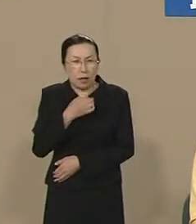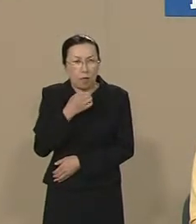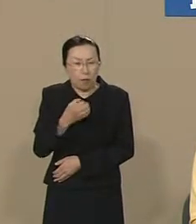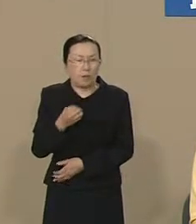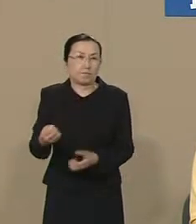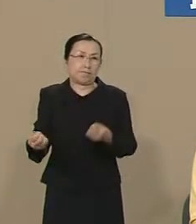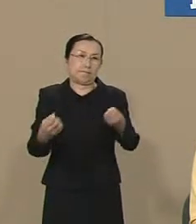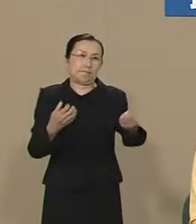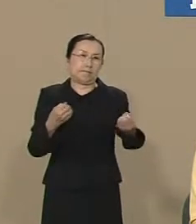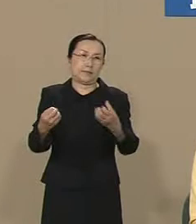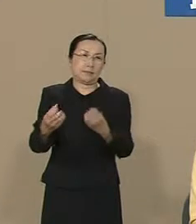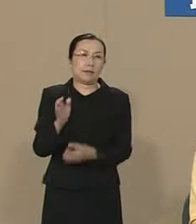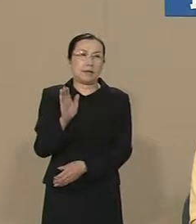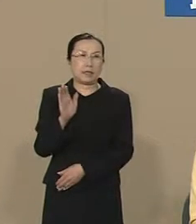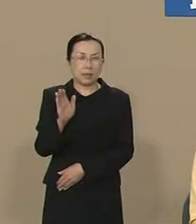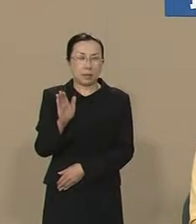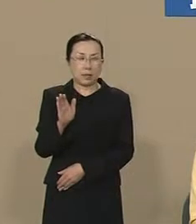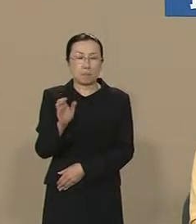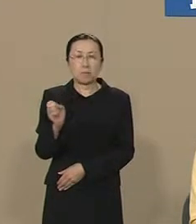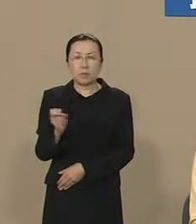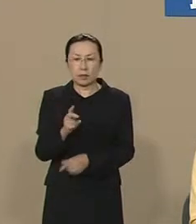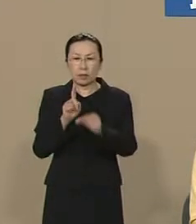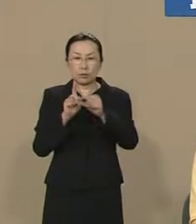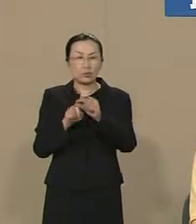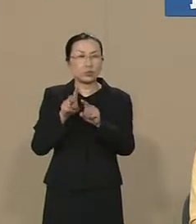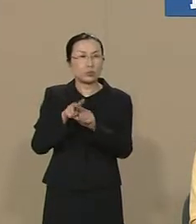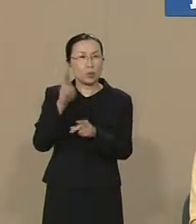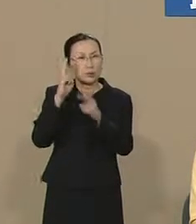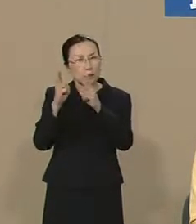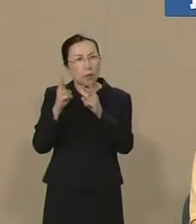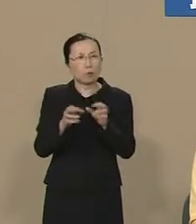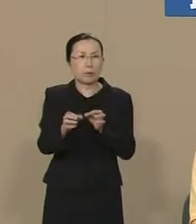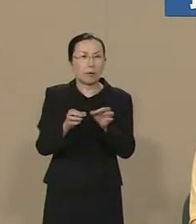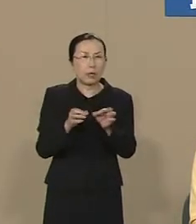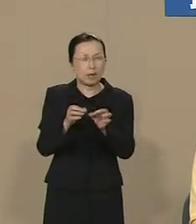また､中小企業や商店の経営が 圧迫されています｡